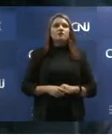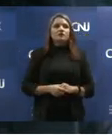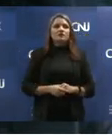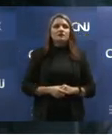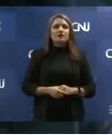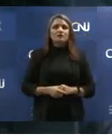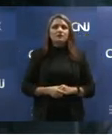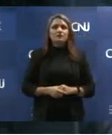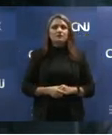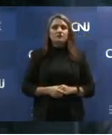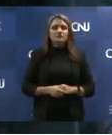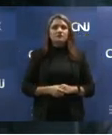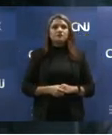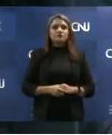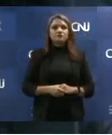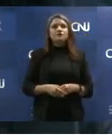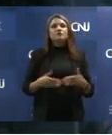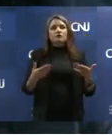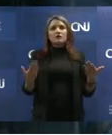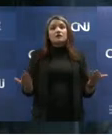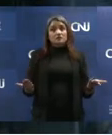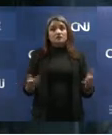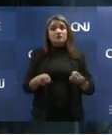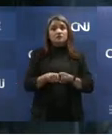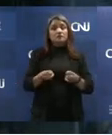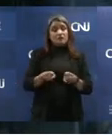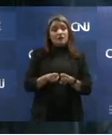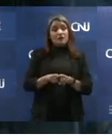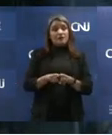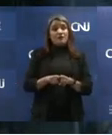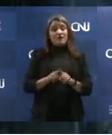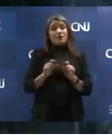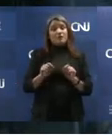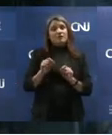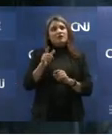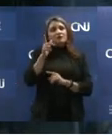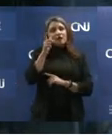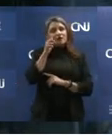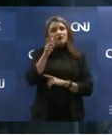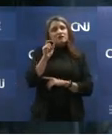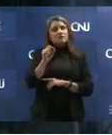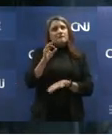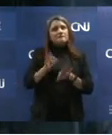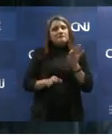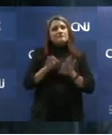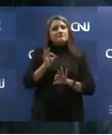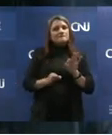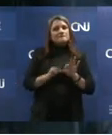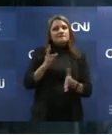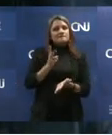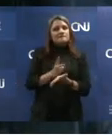chama atenção também. Daquele mesmo julgamento eu peço licença que muito brevemente estou terminando,